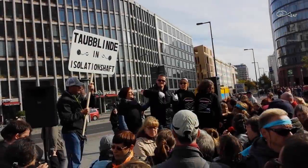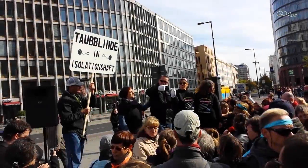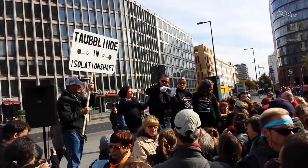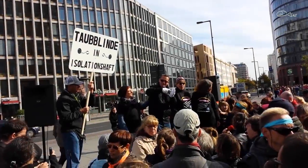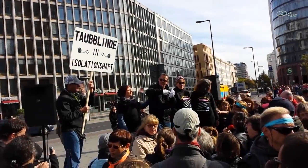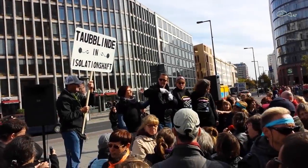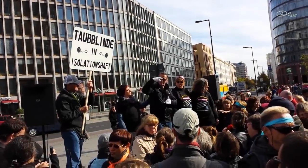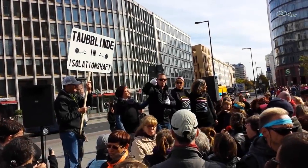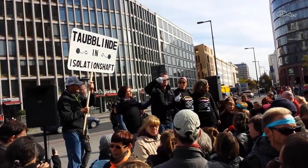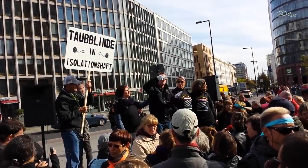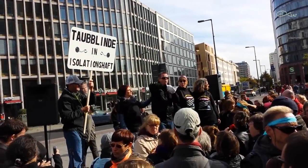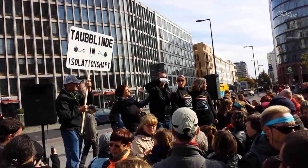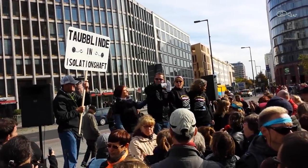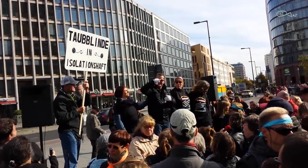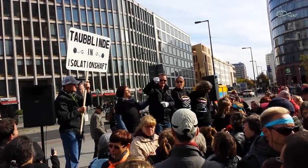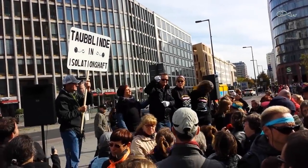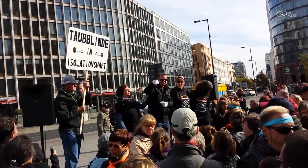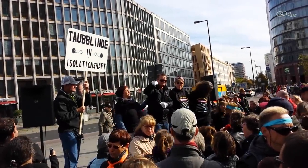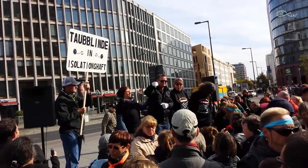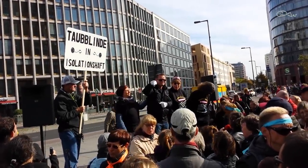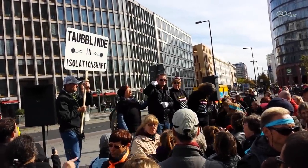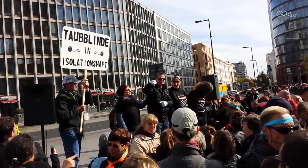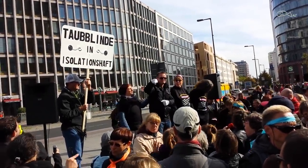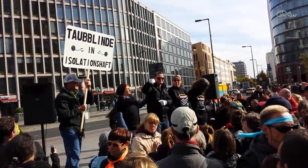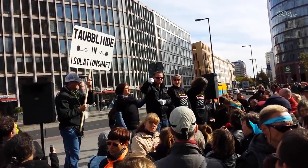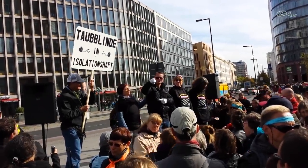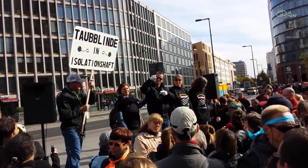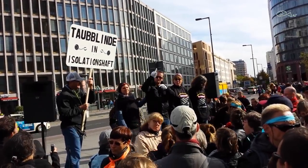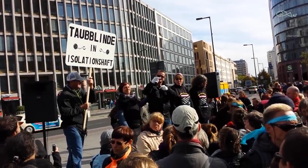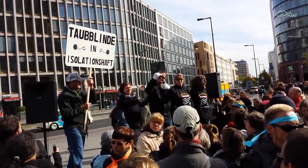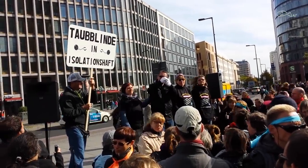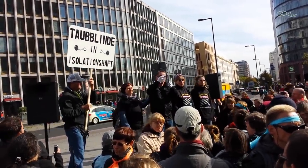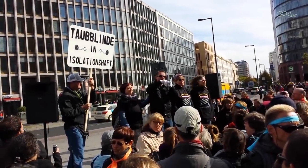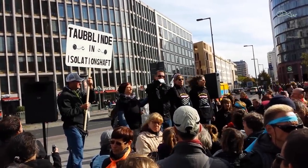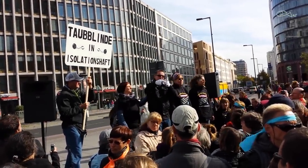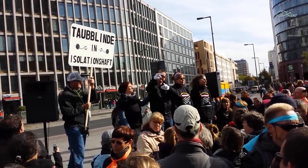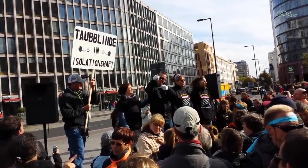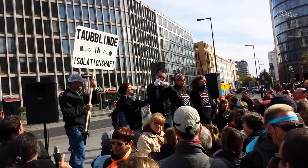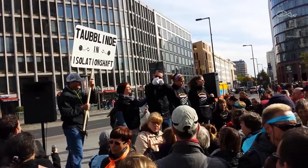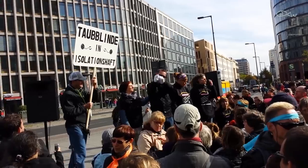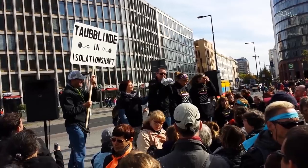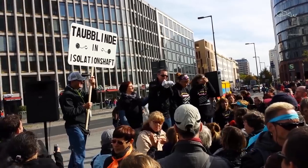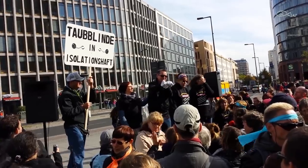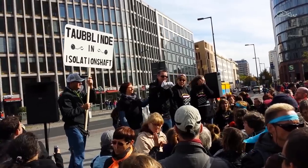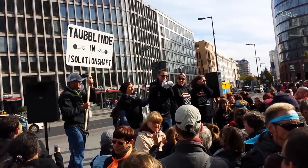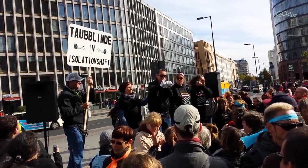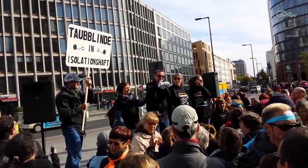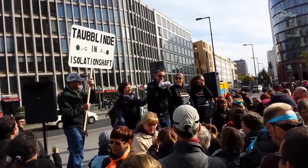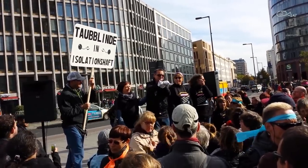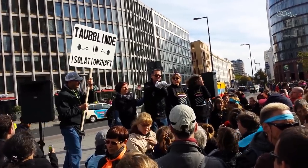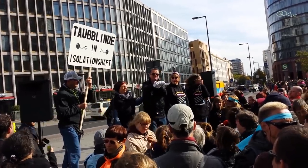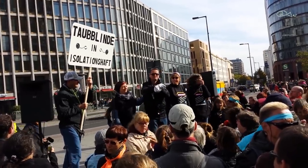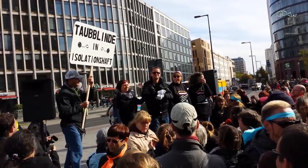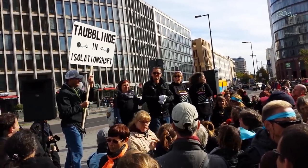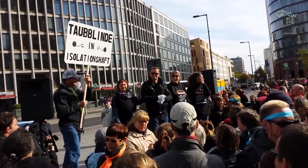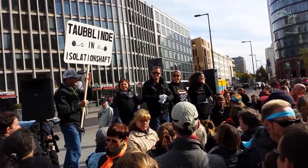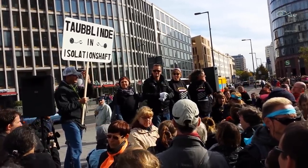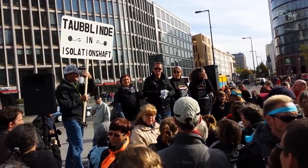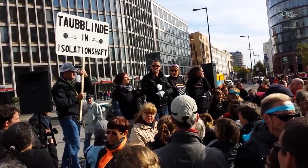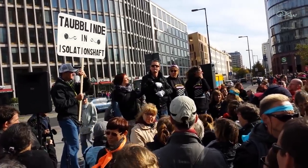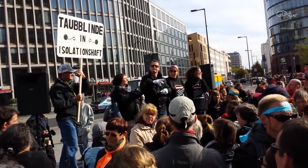Aber wir verlangen, dass die Politiker hier in Berlin endlich die UN-Konvention nicht nur anerkennen, sondern auch umsetzen.